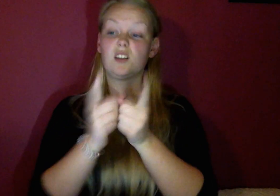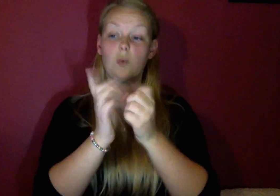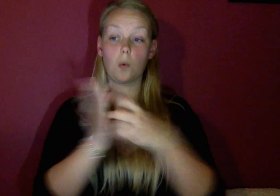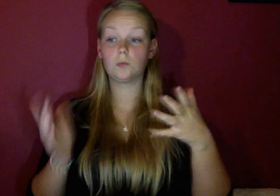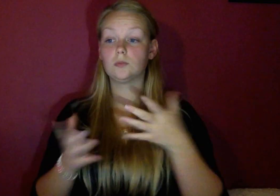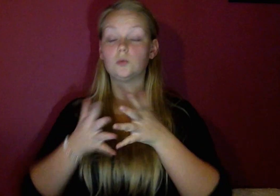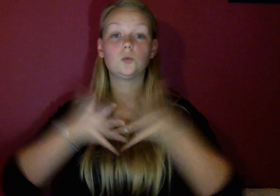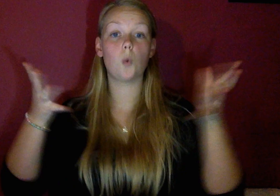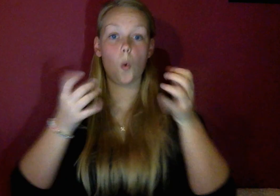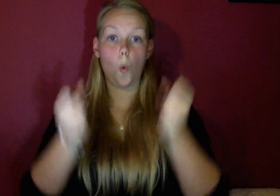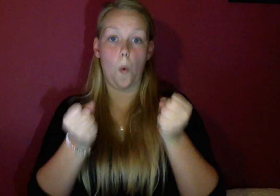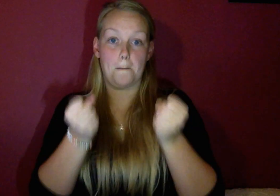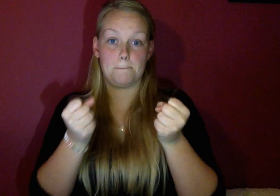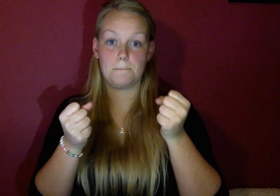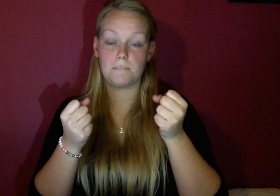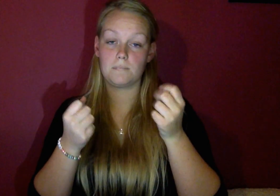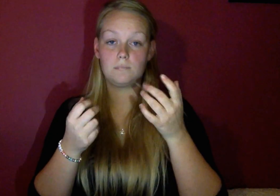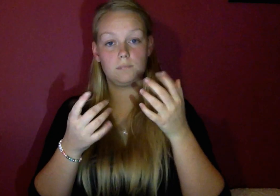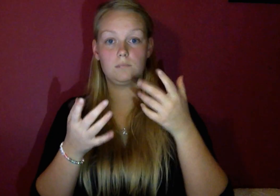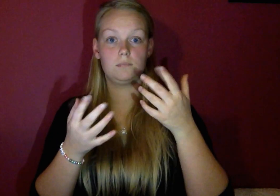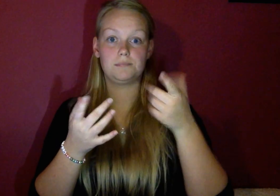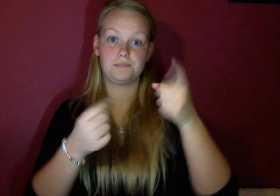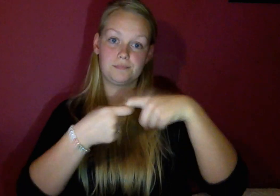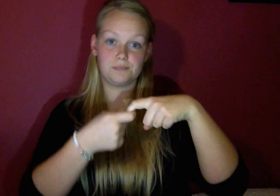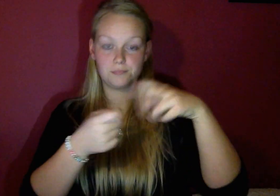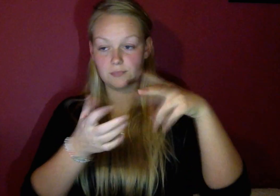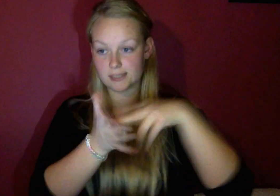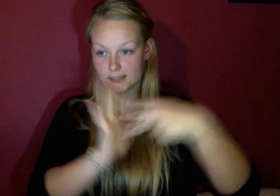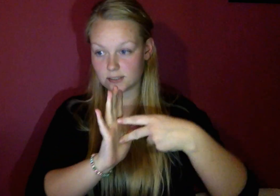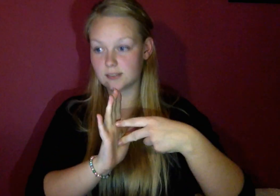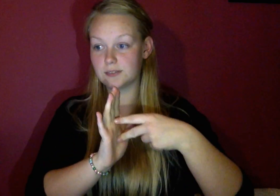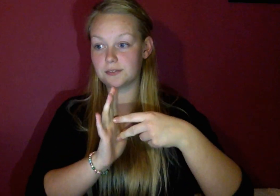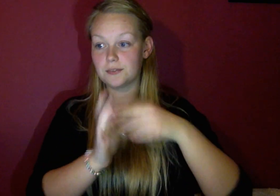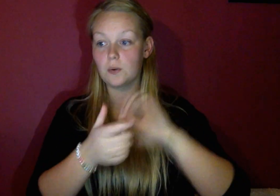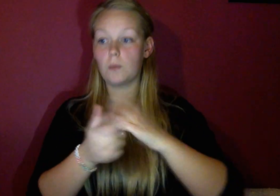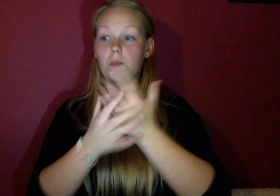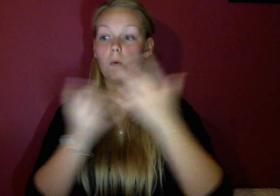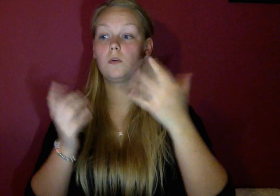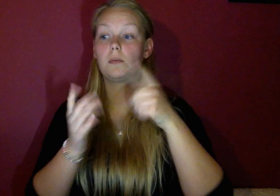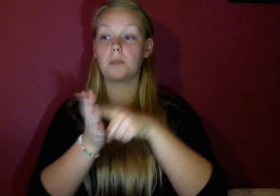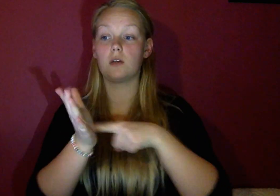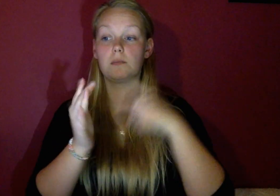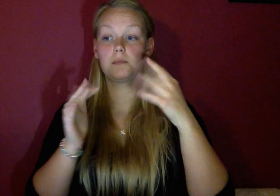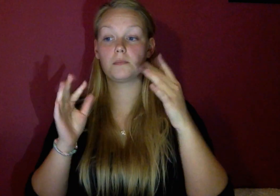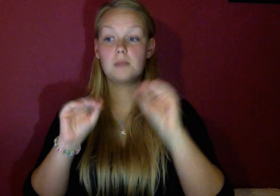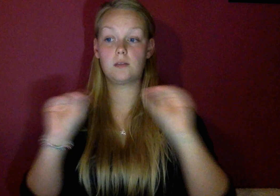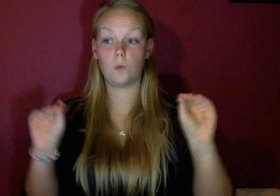Audionomen: "Kanske är det så för att det ställs för stort hopp till tekniken och många specialpedagoger